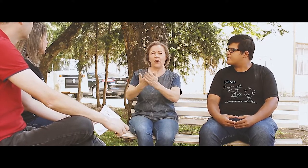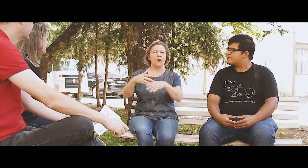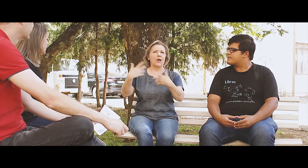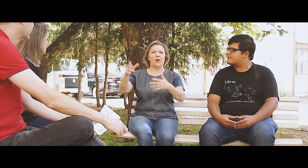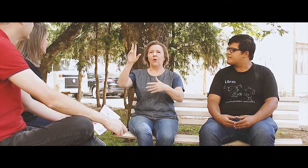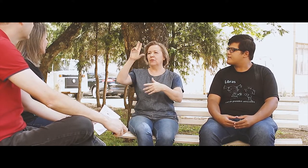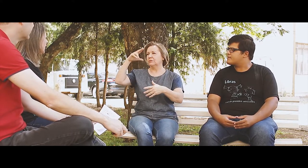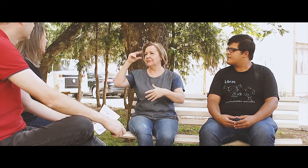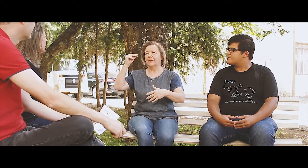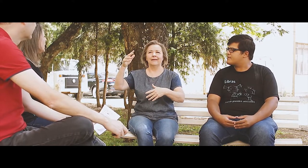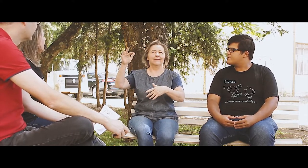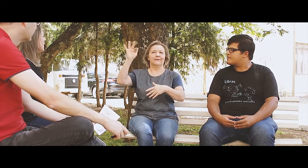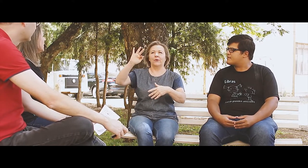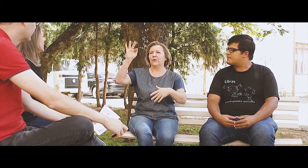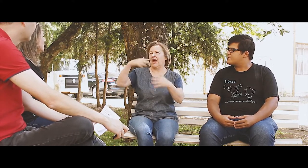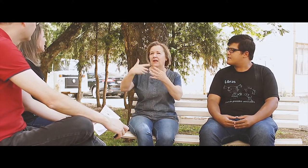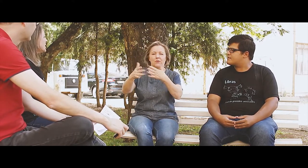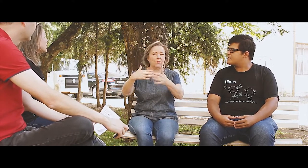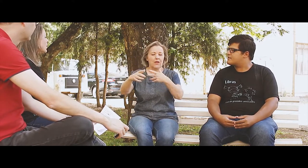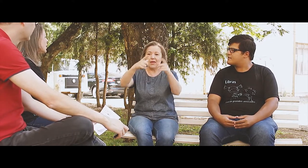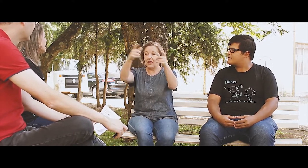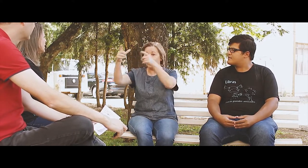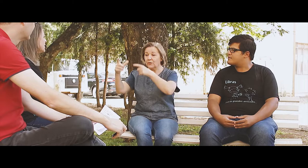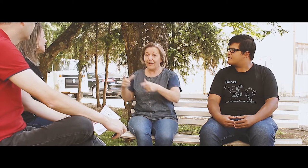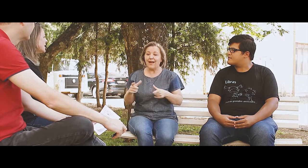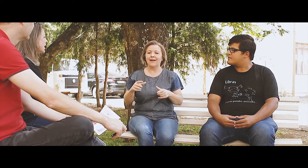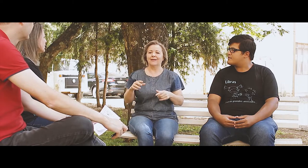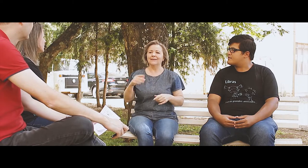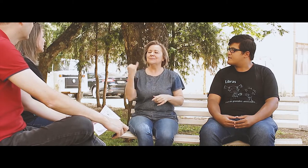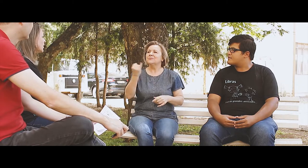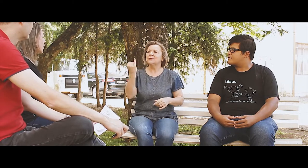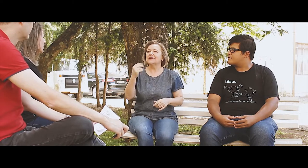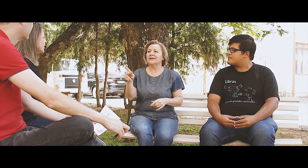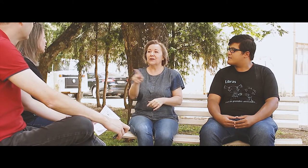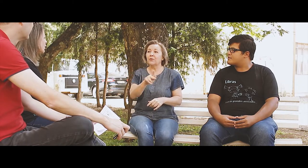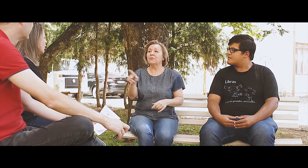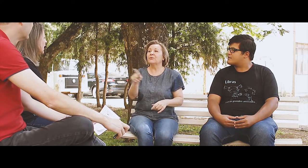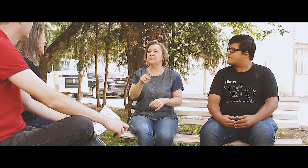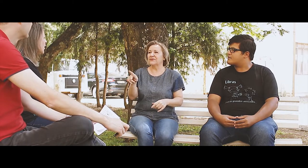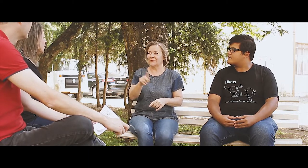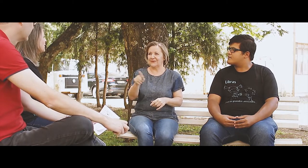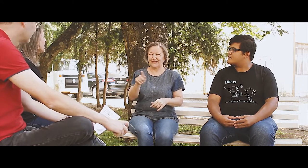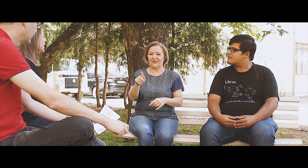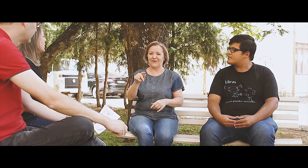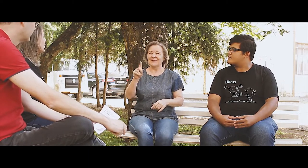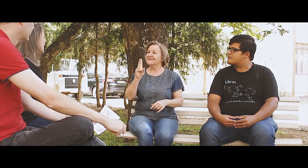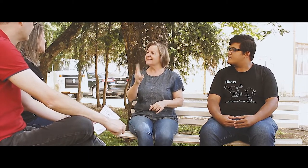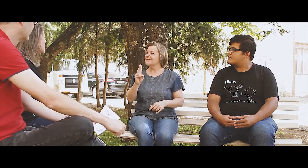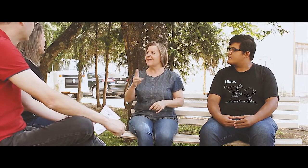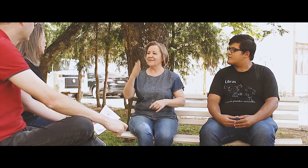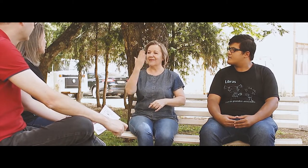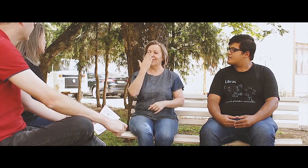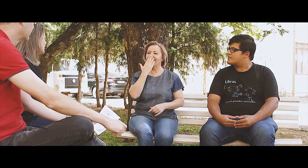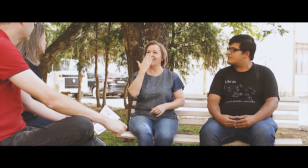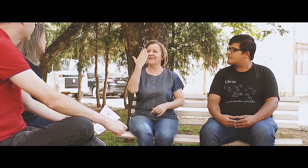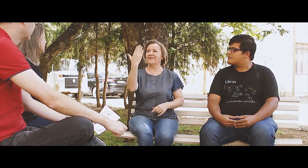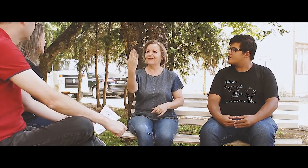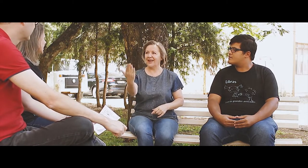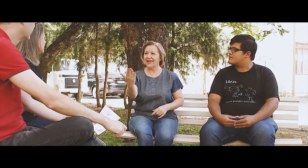anterior né. Nas escolas, na Unicentro, em qualquer outro local com relação ao professor, aos